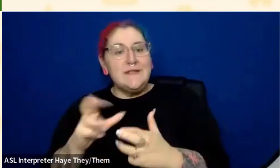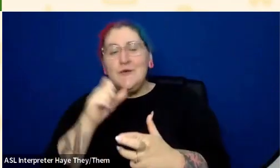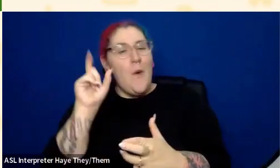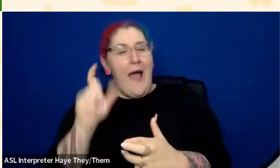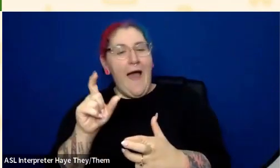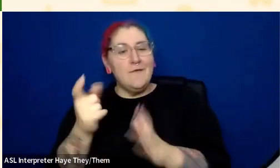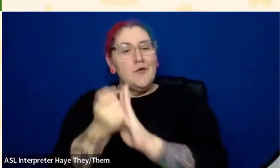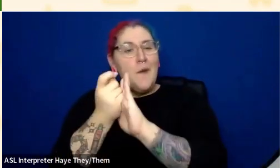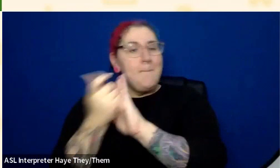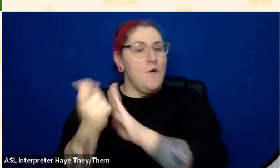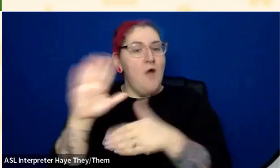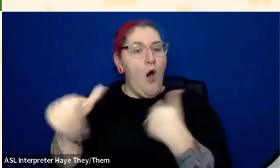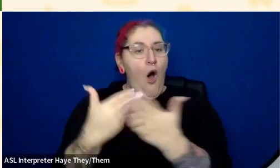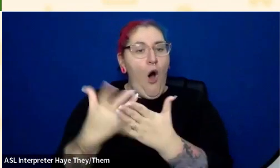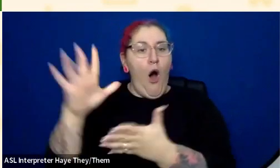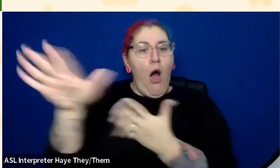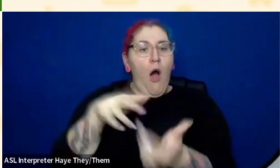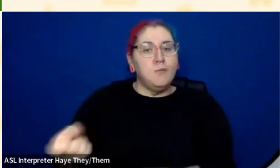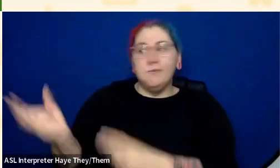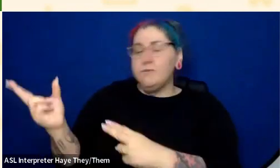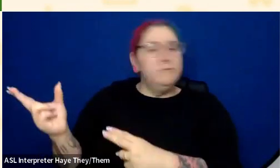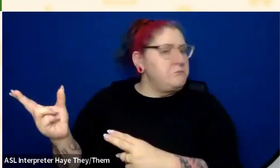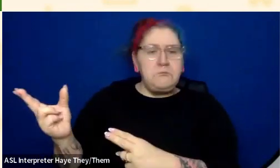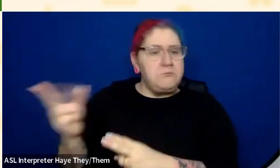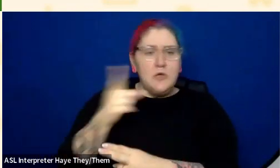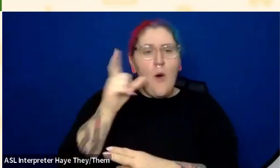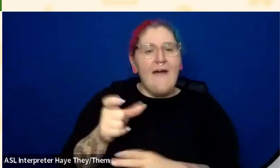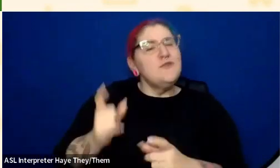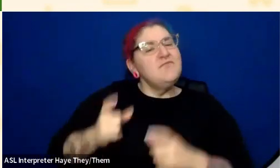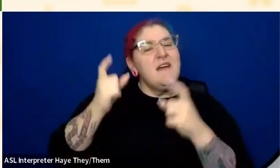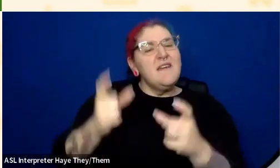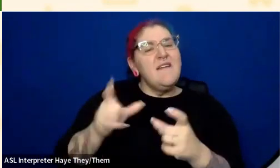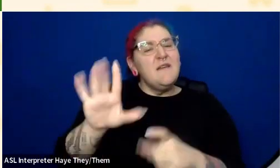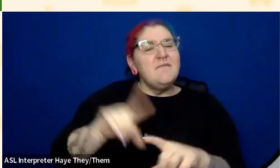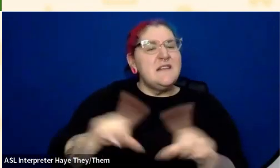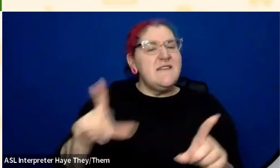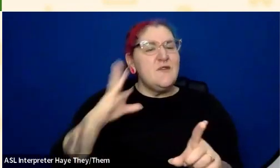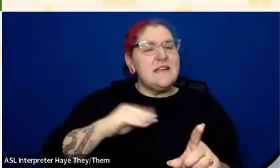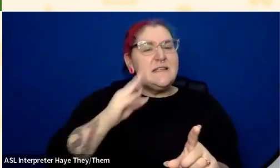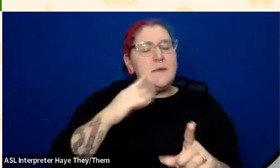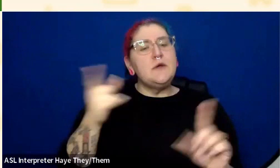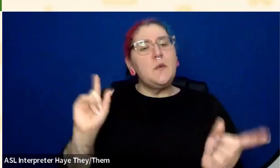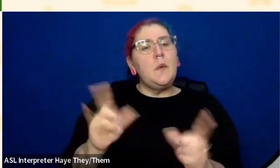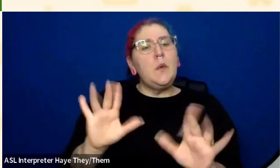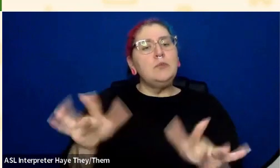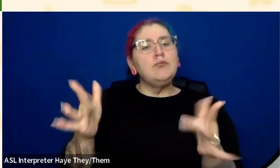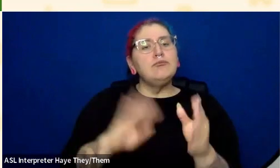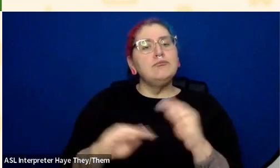Ofrece una experiencia simplificada en términos de movimiento. Entonces podemos usarlo y respetarlo, y luego darle a la gente una manera